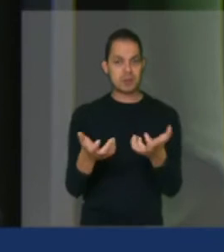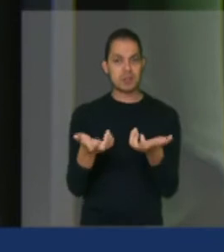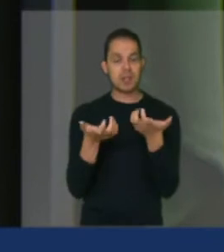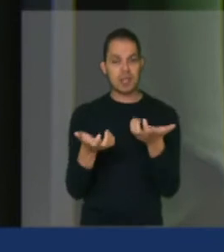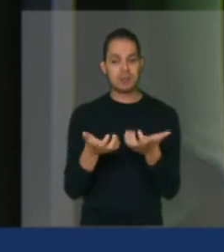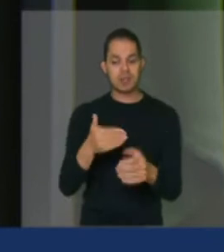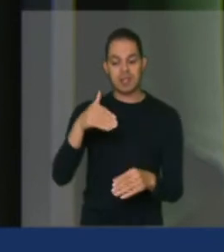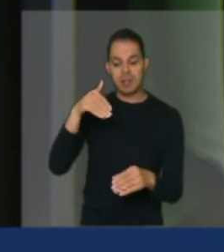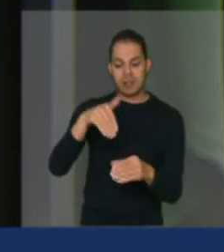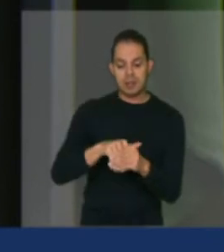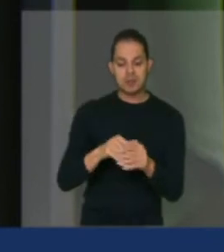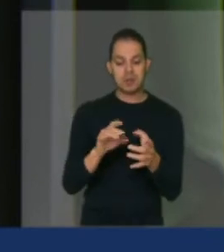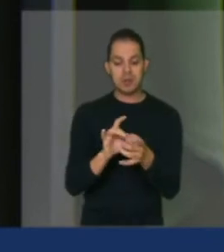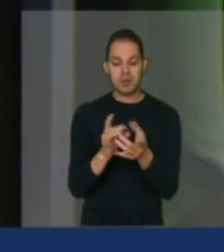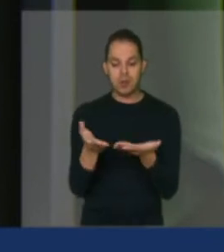ELEIÇÕES DEMOCRÁTICAS E